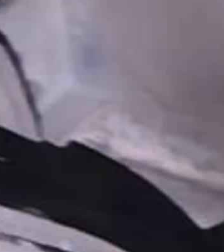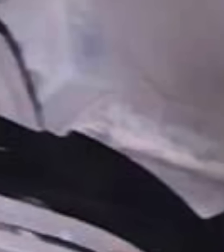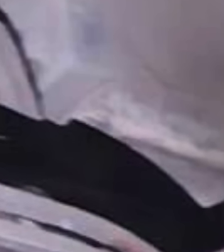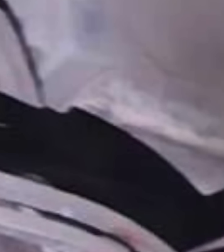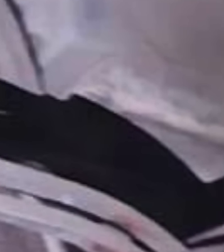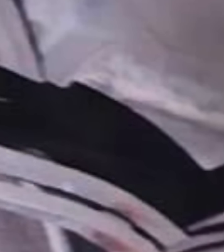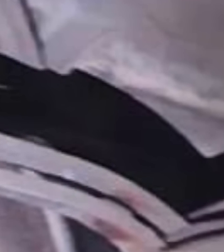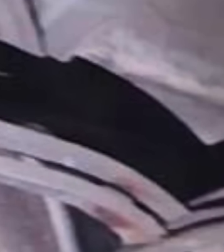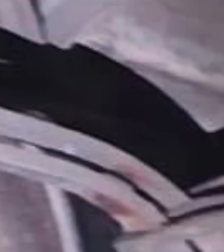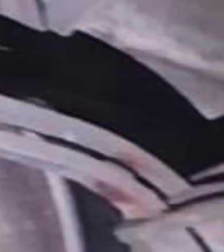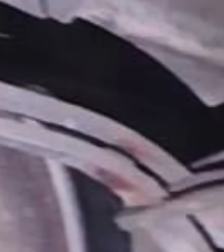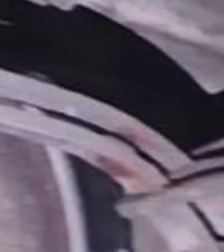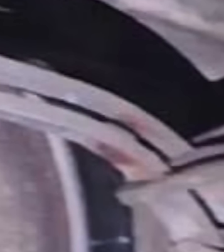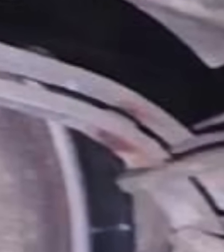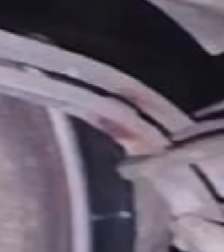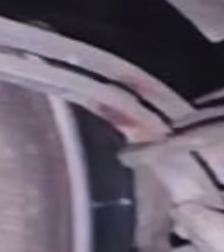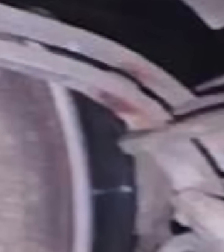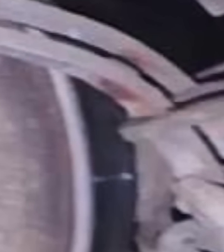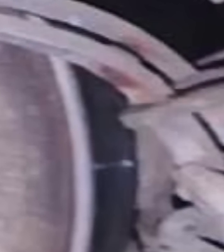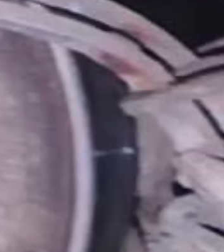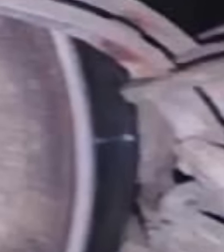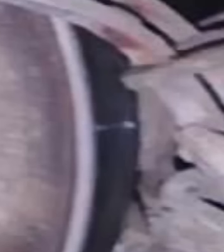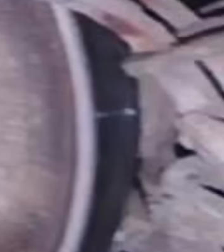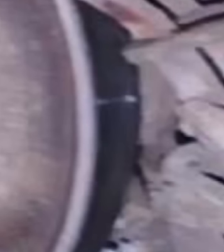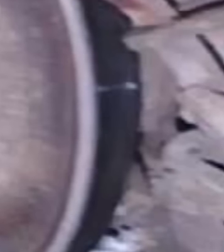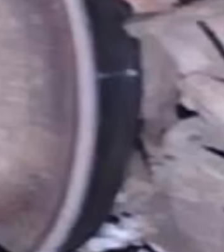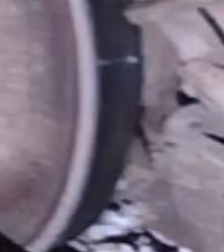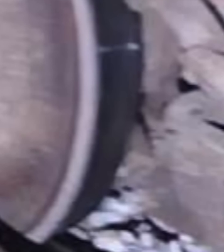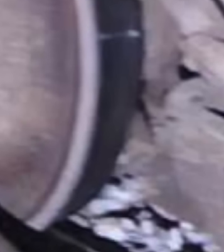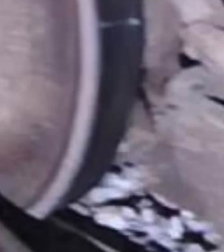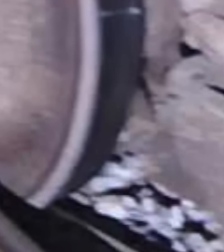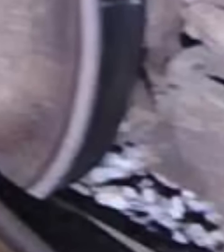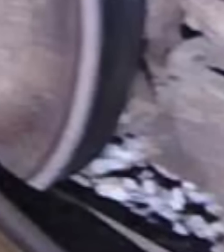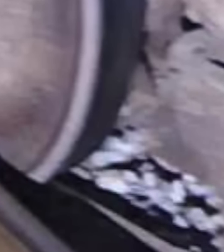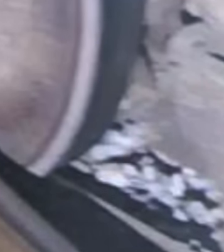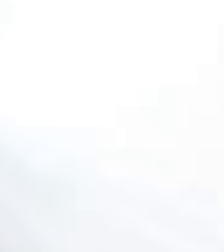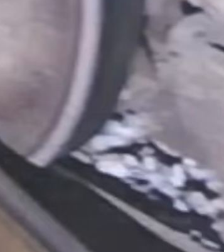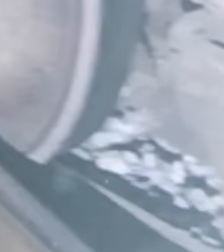sospechan que podría tratarse de [música] un acto intencional. Los datos clave del incidente,